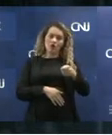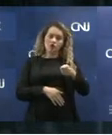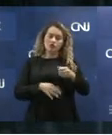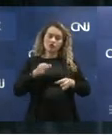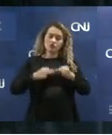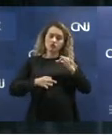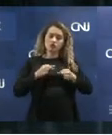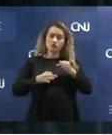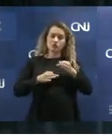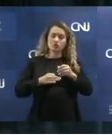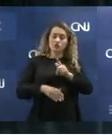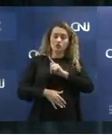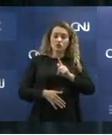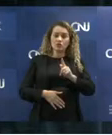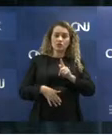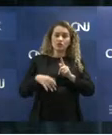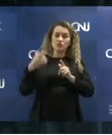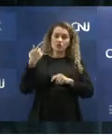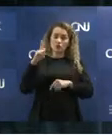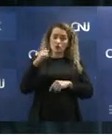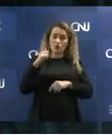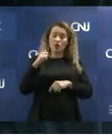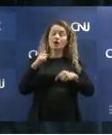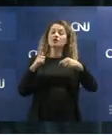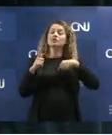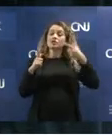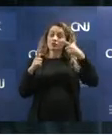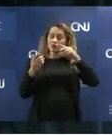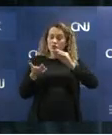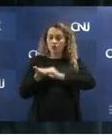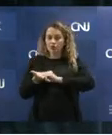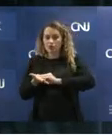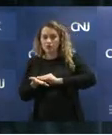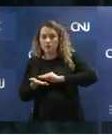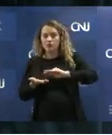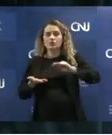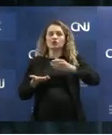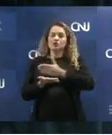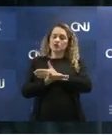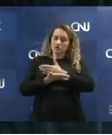a liminar, inicialmente tão somente em razão da necessidade de se acautelar